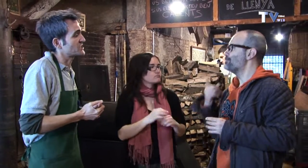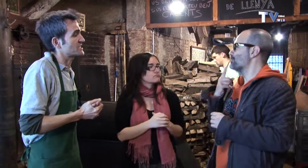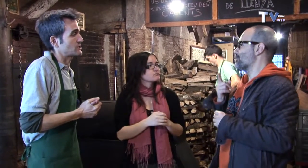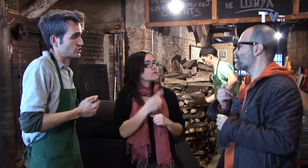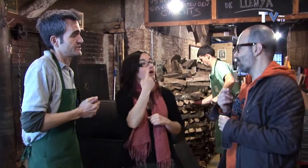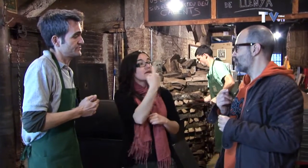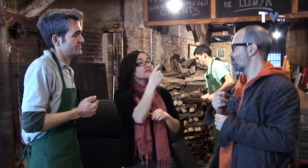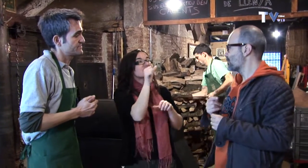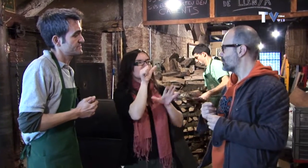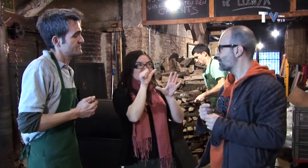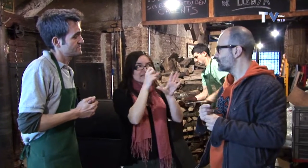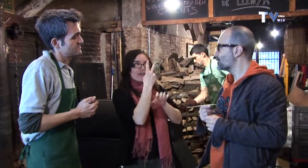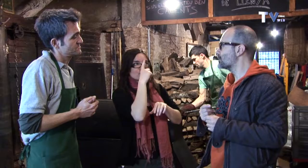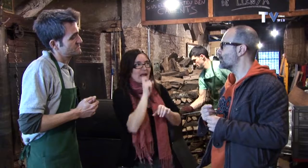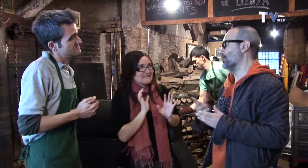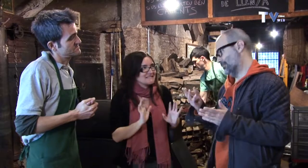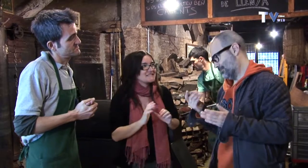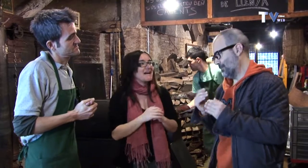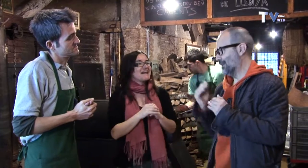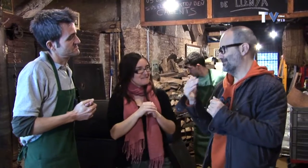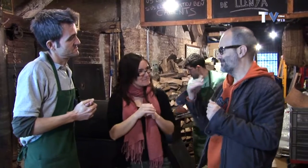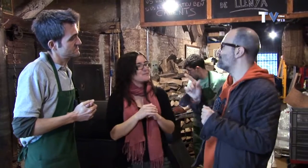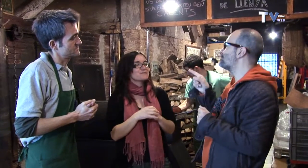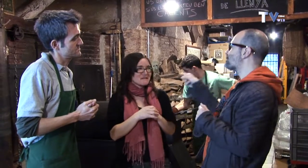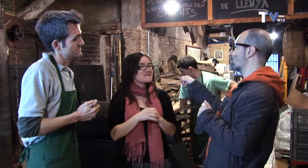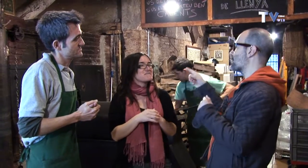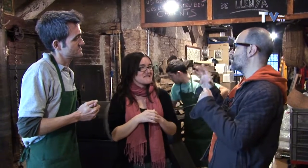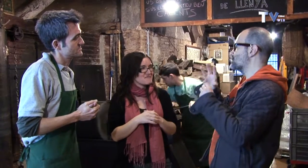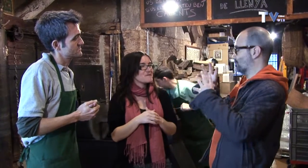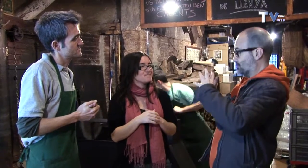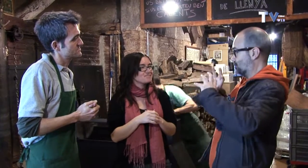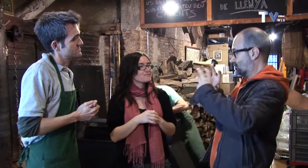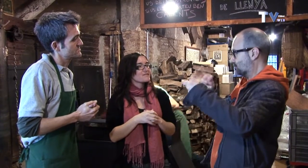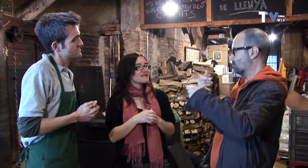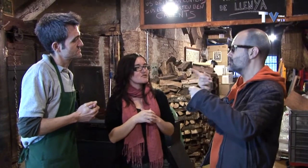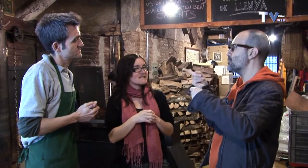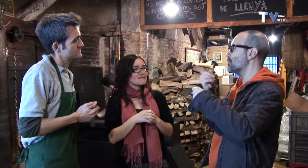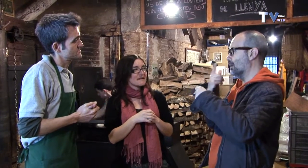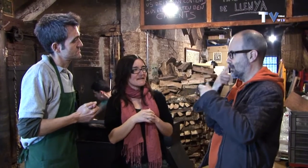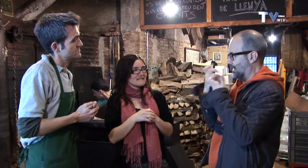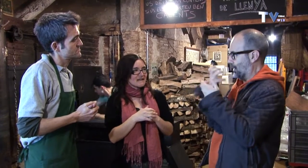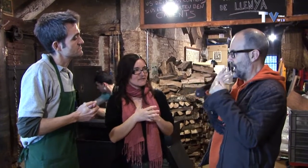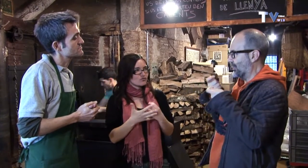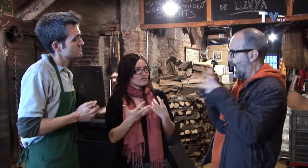pero de momento solo hay este que ya tiene 162 años. Este tipo de tambor giratorio